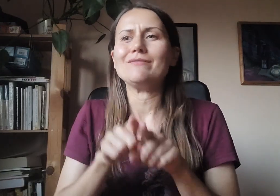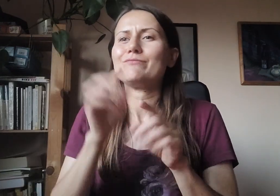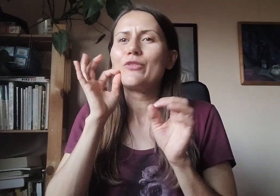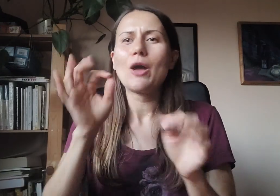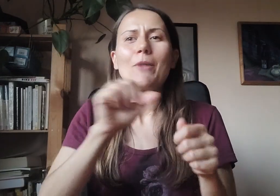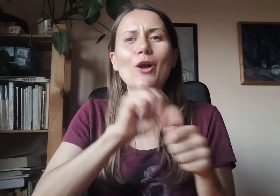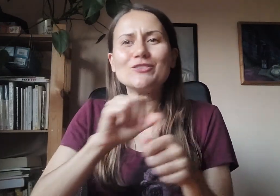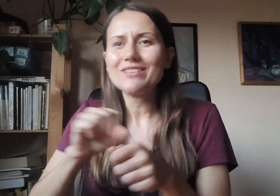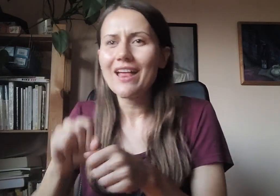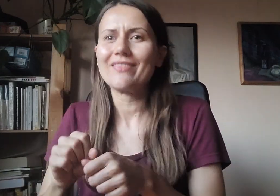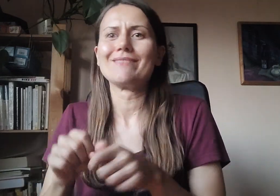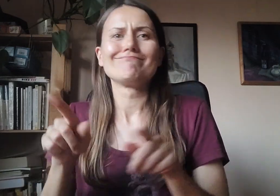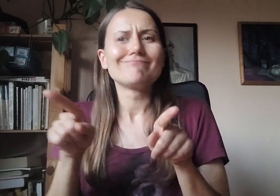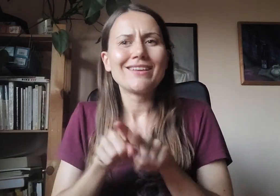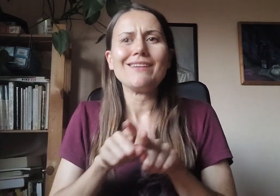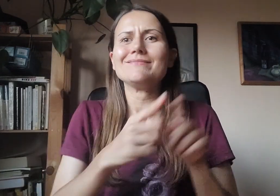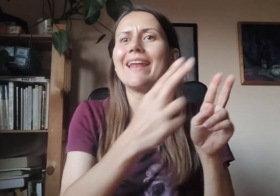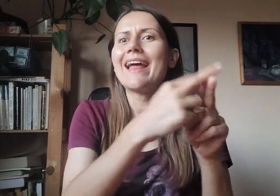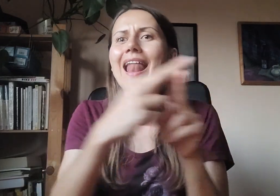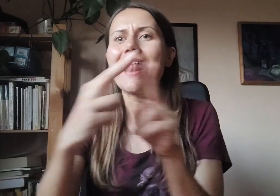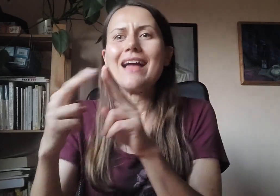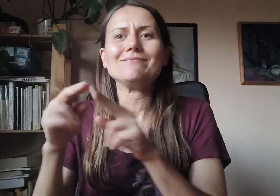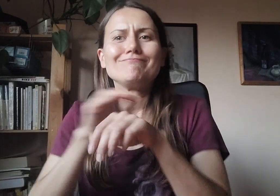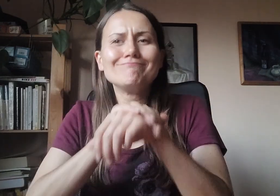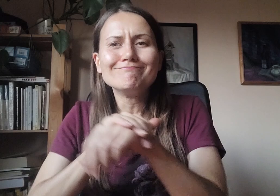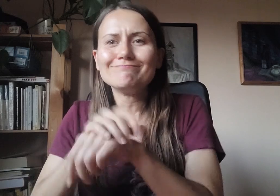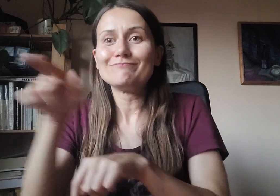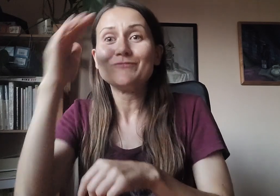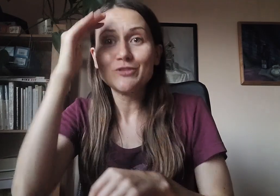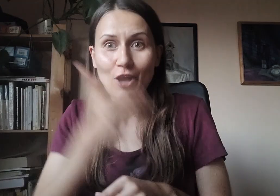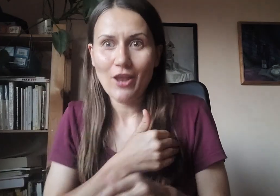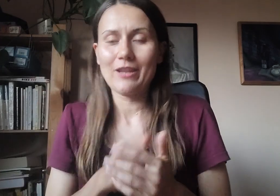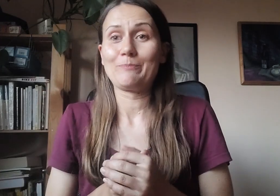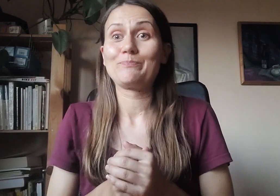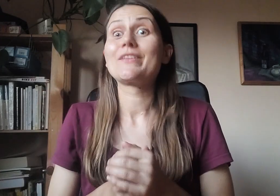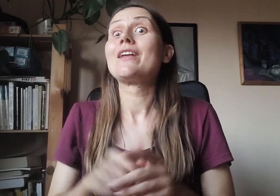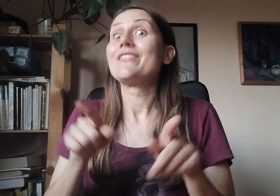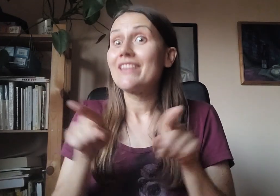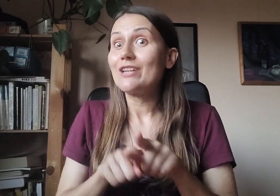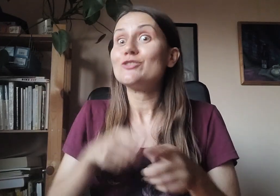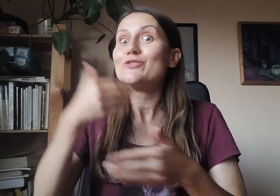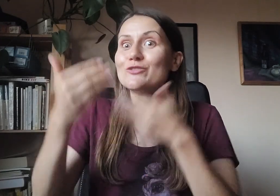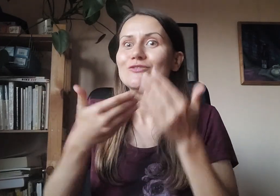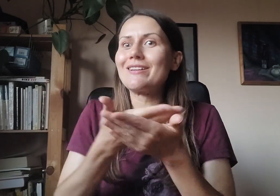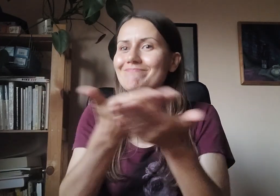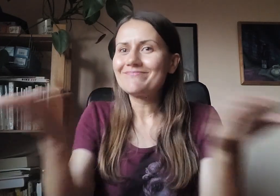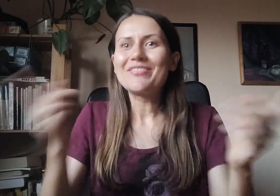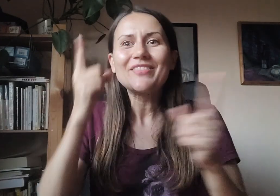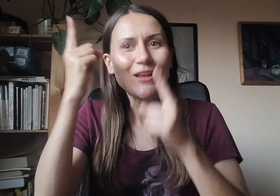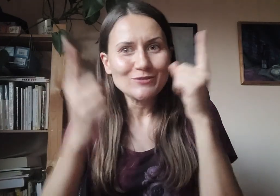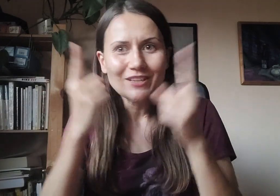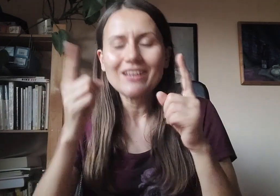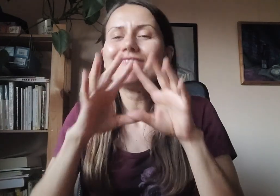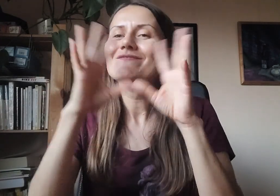samych dobrych ocen i dobrych relacji z kolegami, koleżankami ze szkoły. Nauczycielom również życzymy